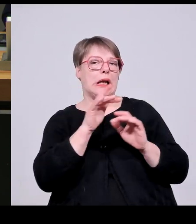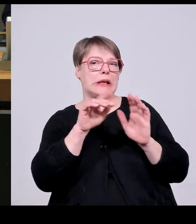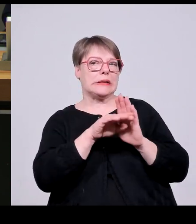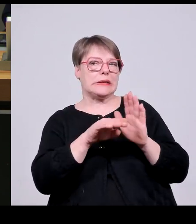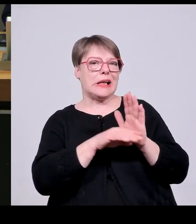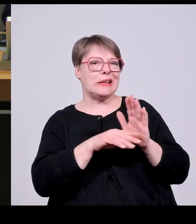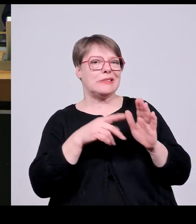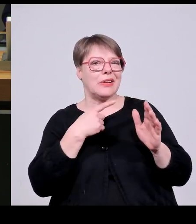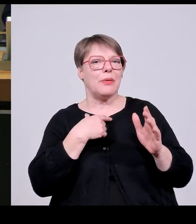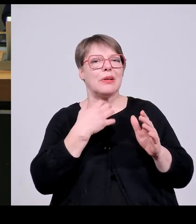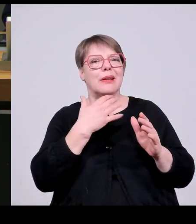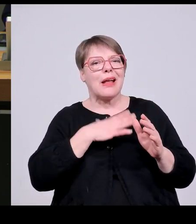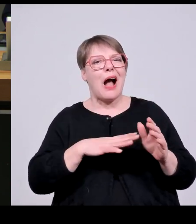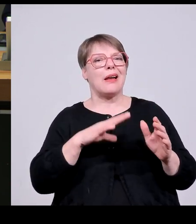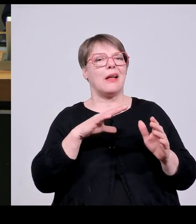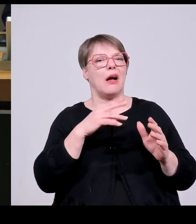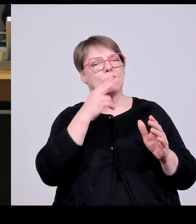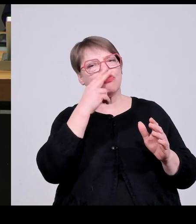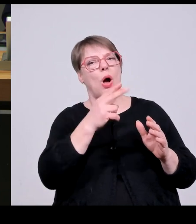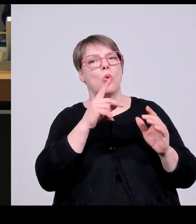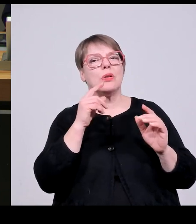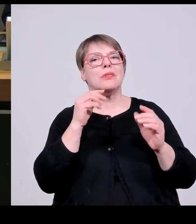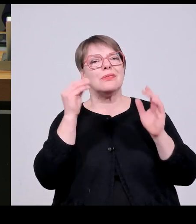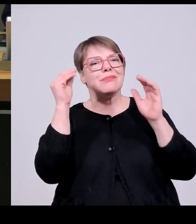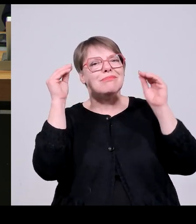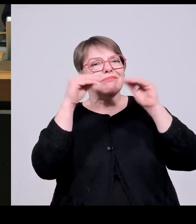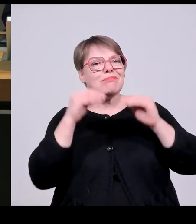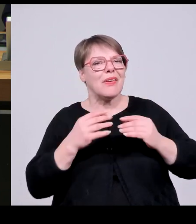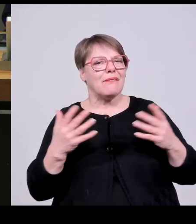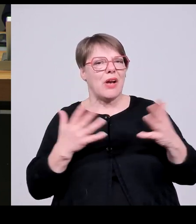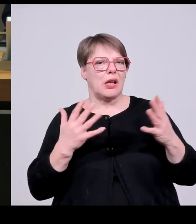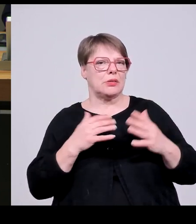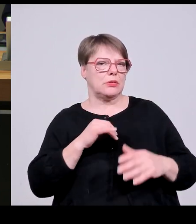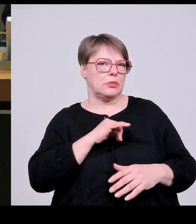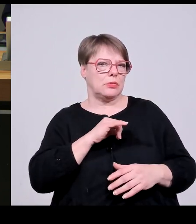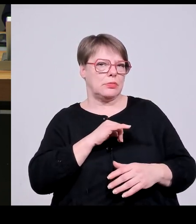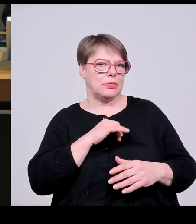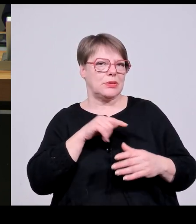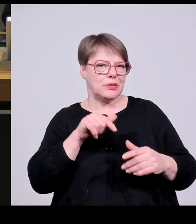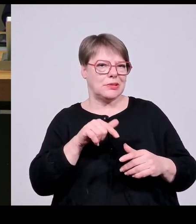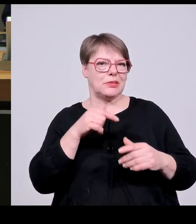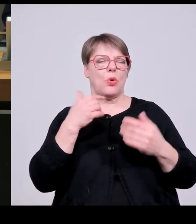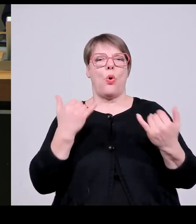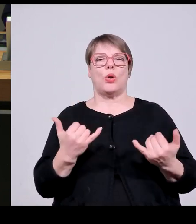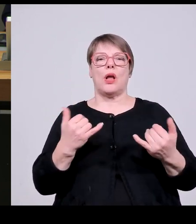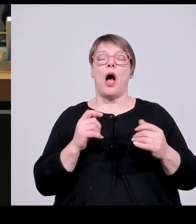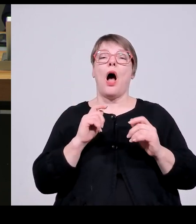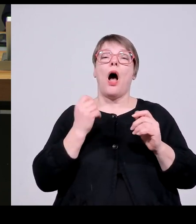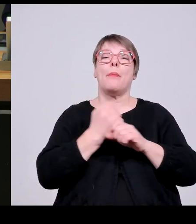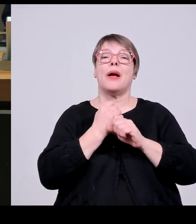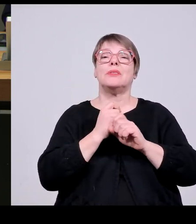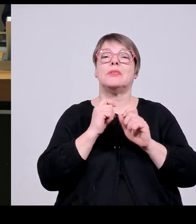freiwillige Kulturarbeit abtun . Bibliotheken sind Lernräume. Sozialräume.